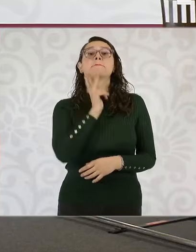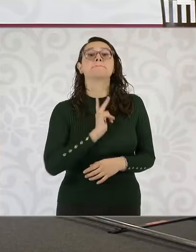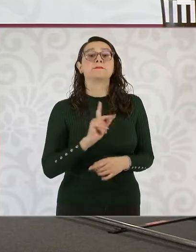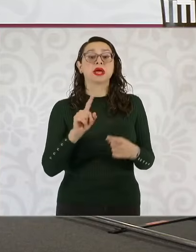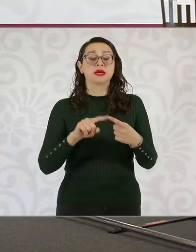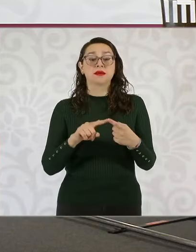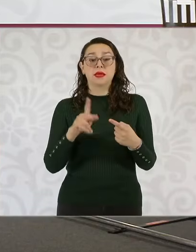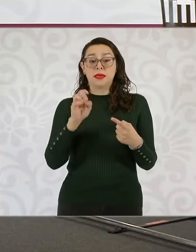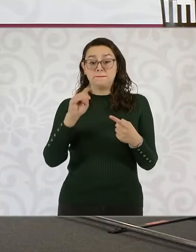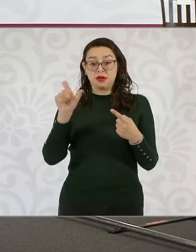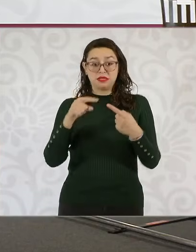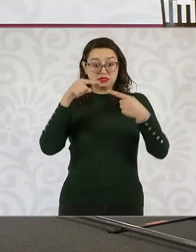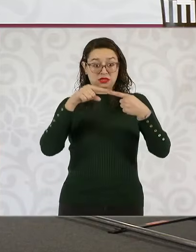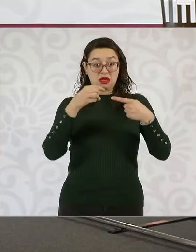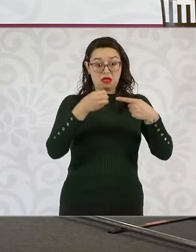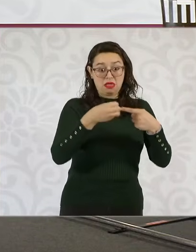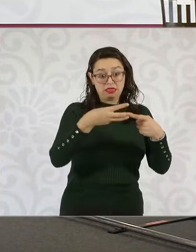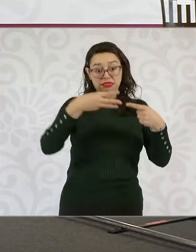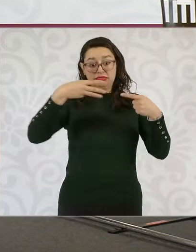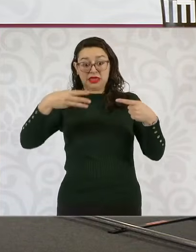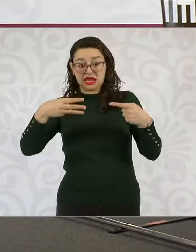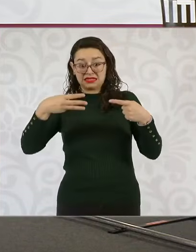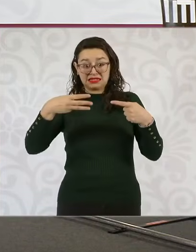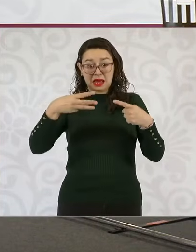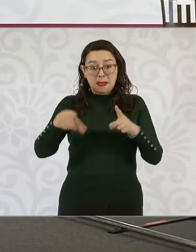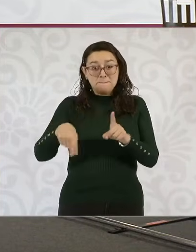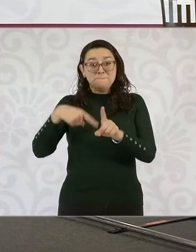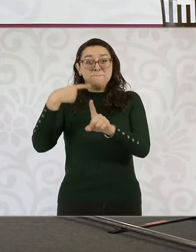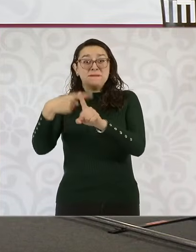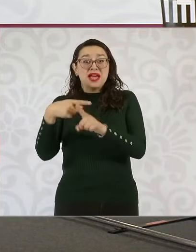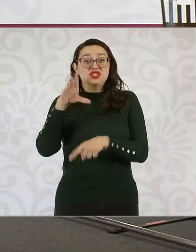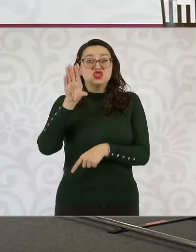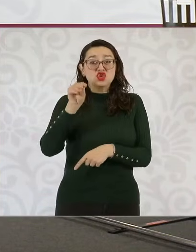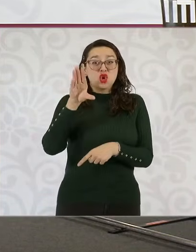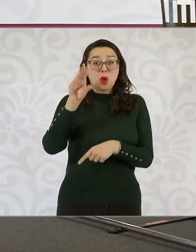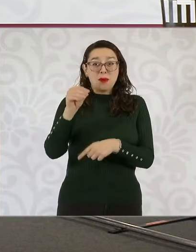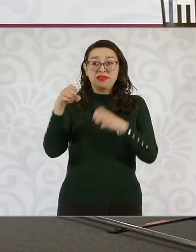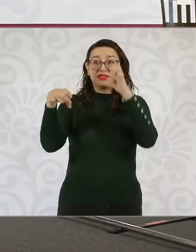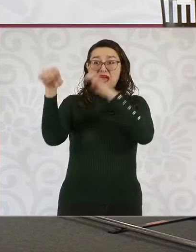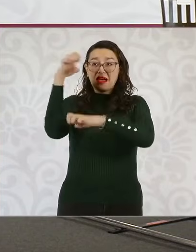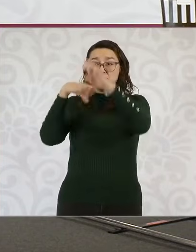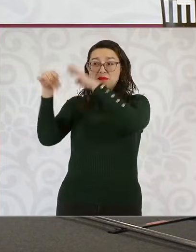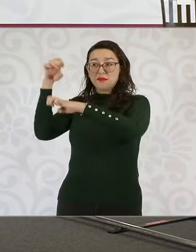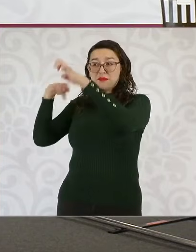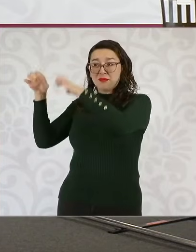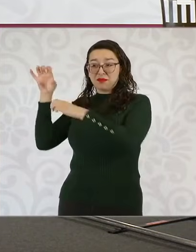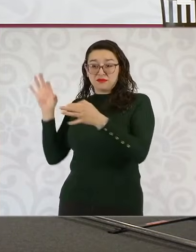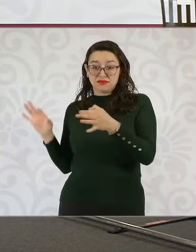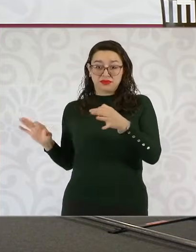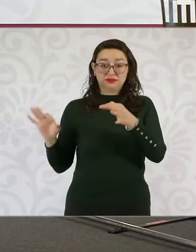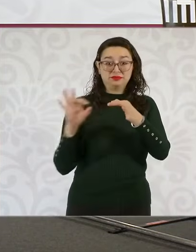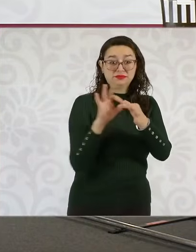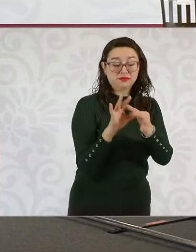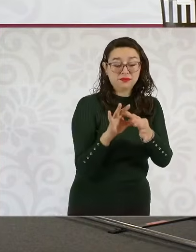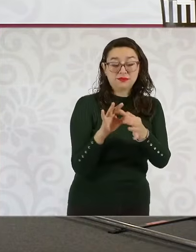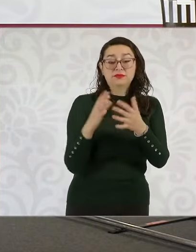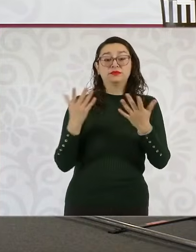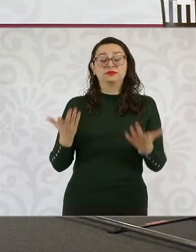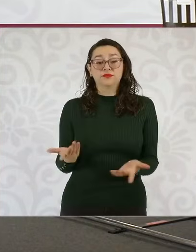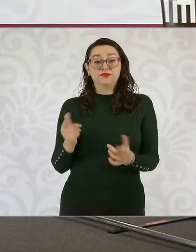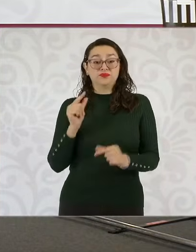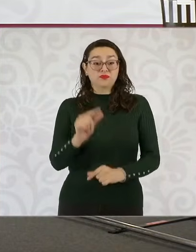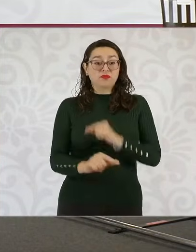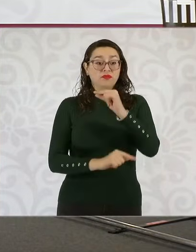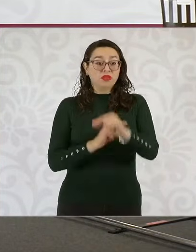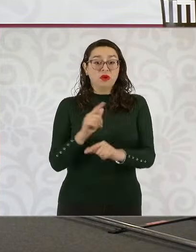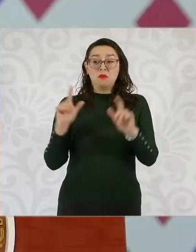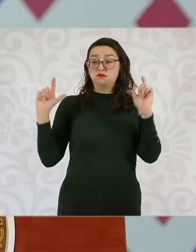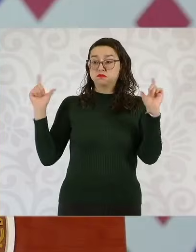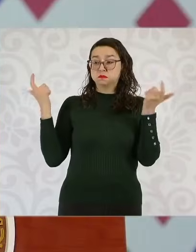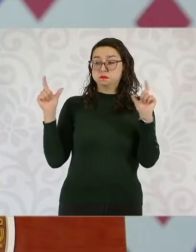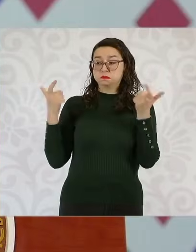y más de 90 filiales que se han venido reduciendo hoy hoy paso a paso y hoy quedan cerca de de 40